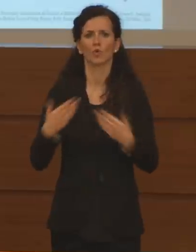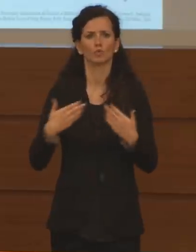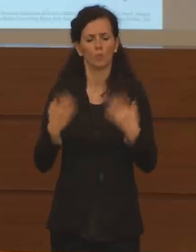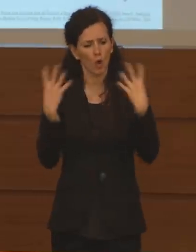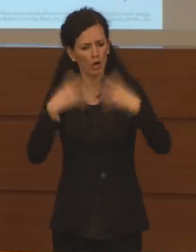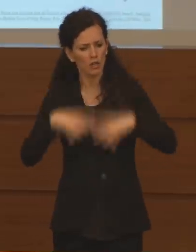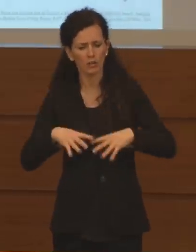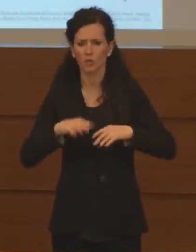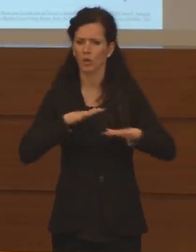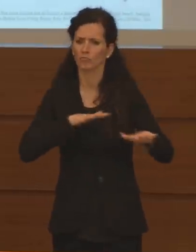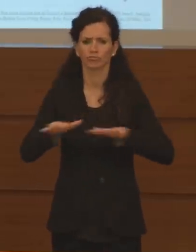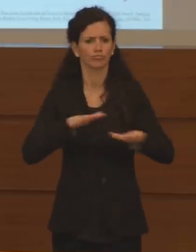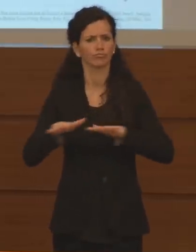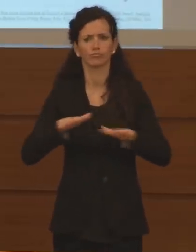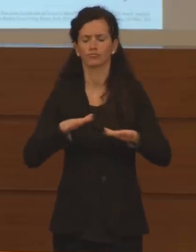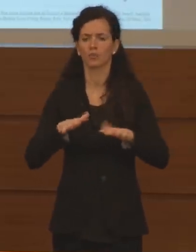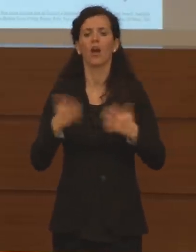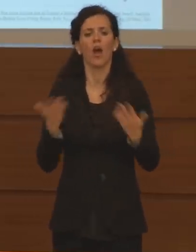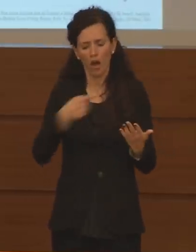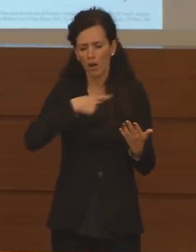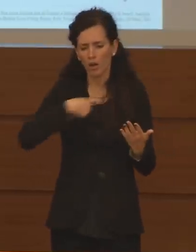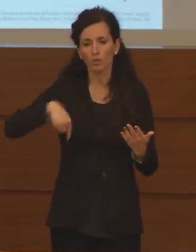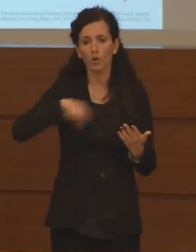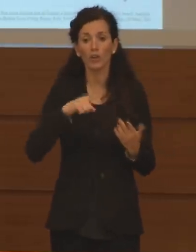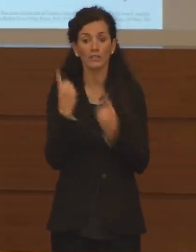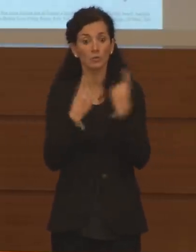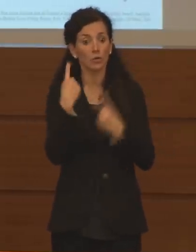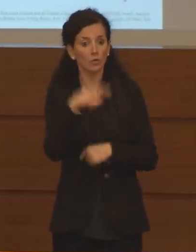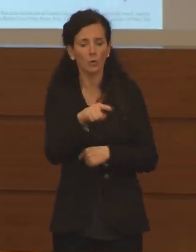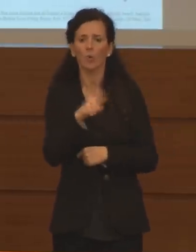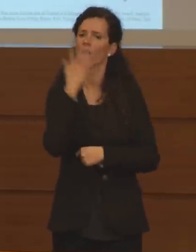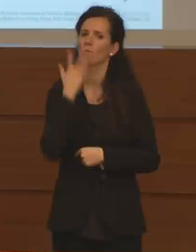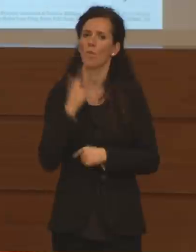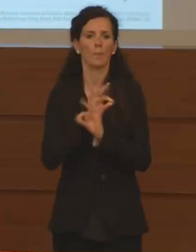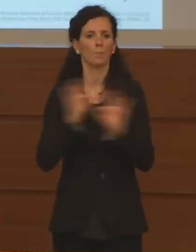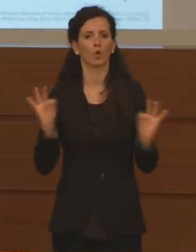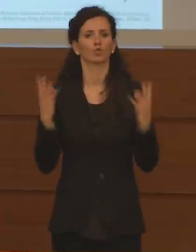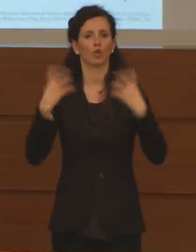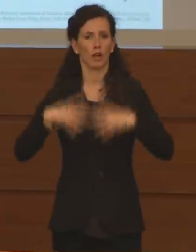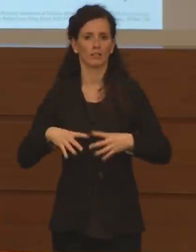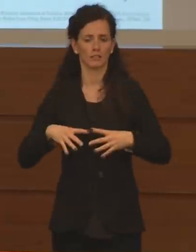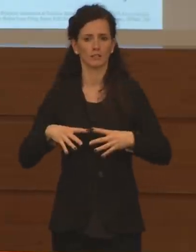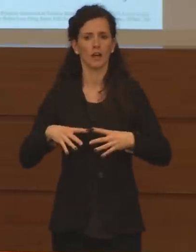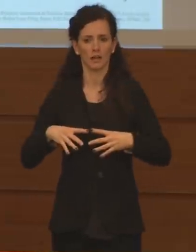vogliamo essere organizzati anche in in questo senso ma non bisogna